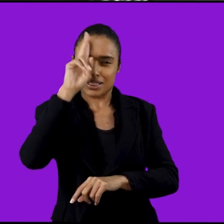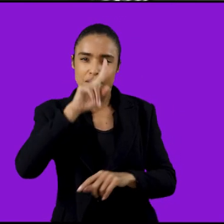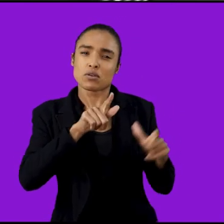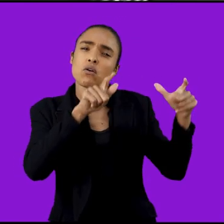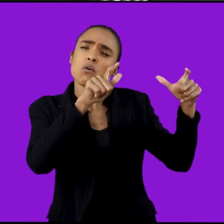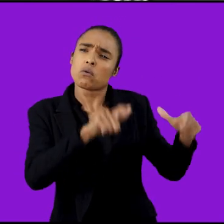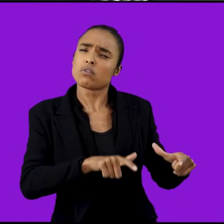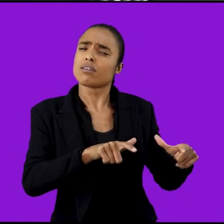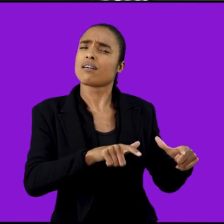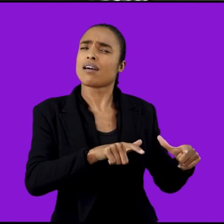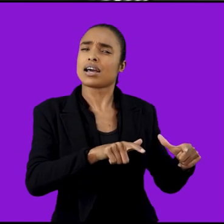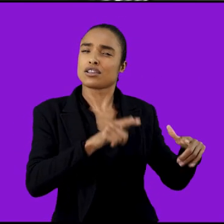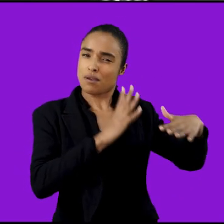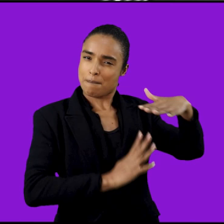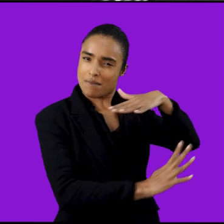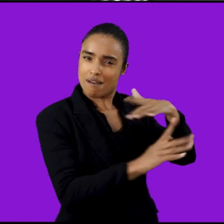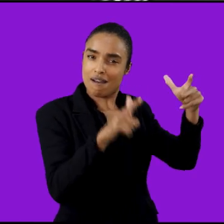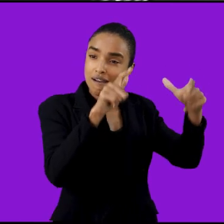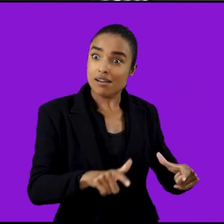e falei: “caramba!” . Eu conheci a Drika ali.